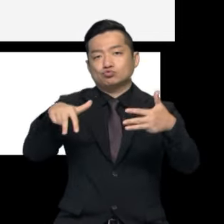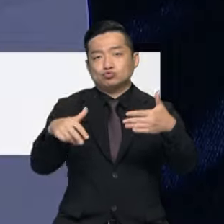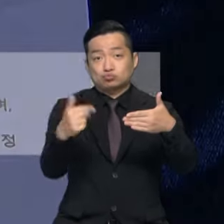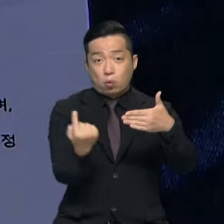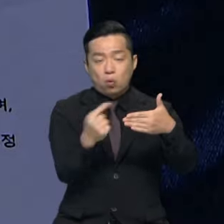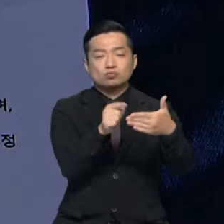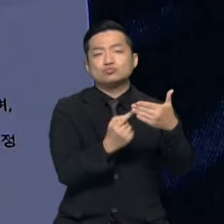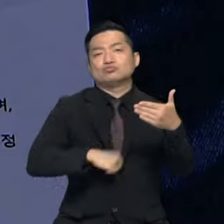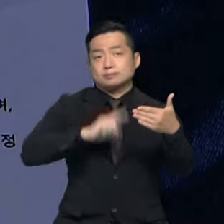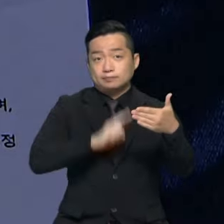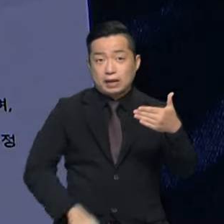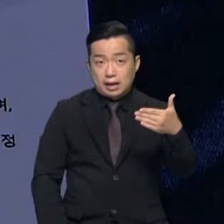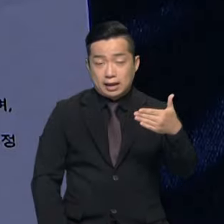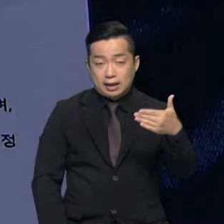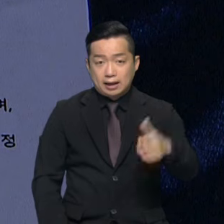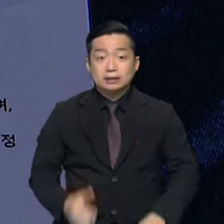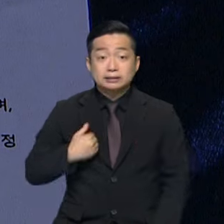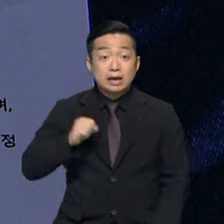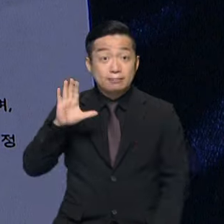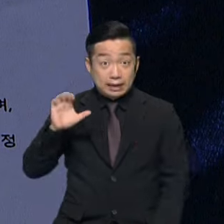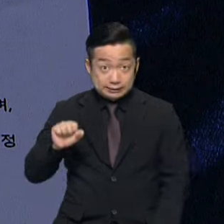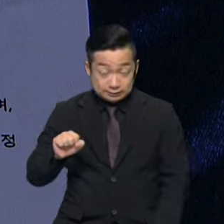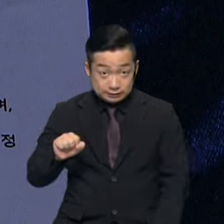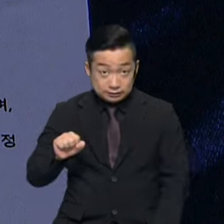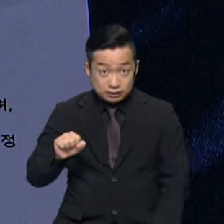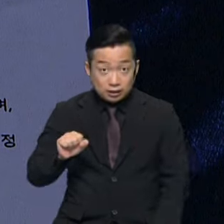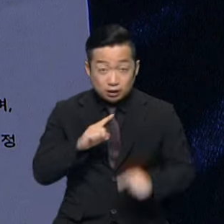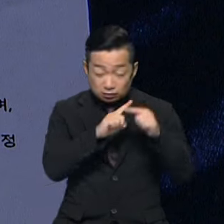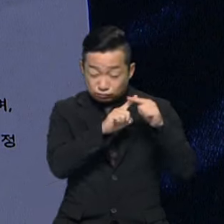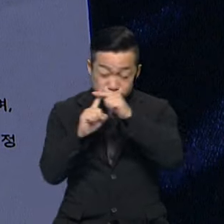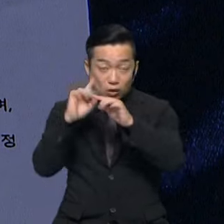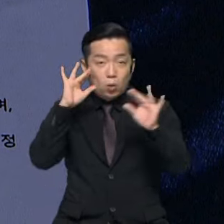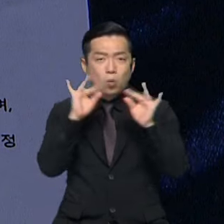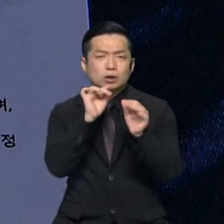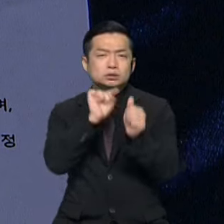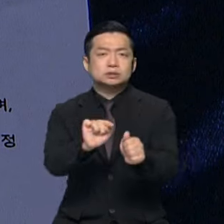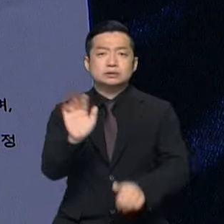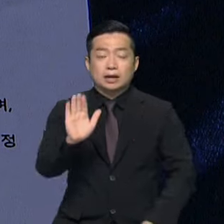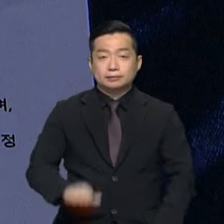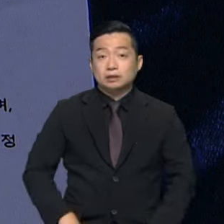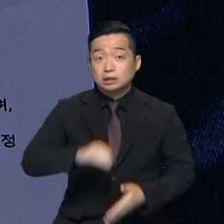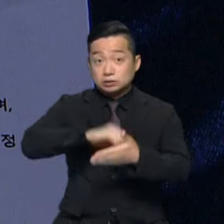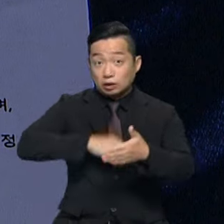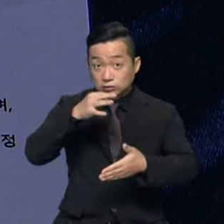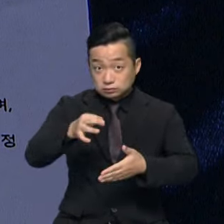(기자) 큐익스프레스는 SBS에 무조건 동의를 요구한 것이 아니며 퇴직금은 차질없이 모두 지급하겠다고 밝혔습니다.